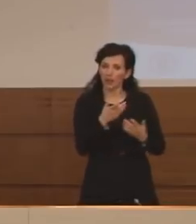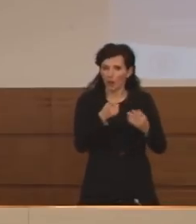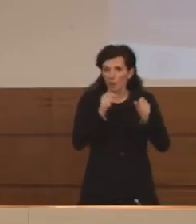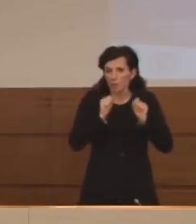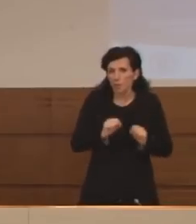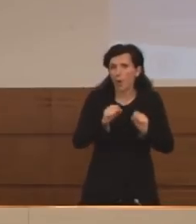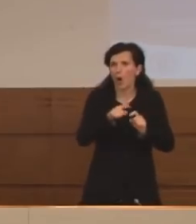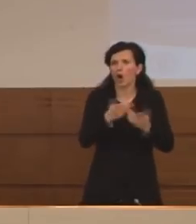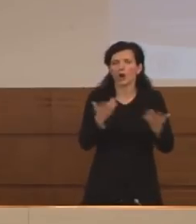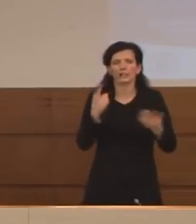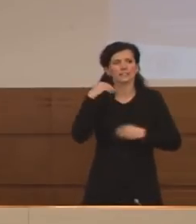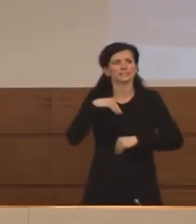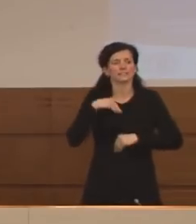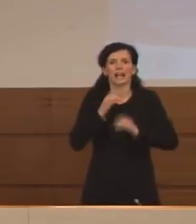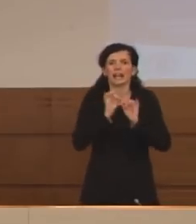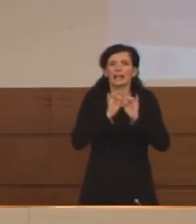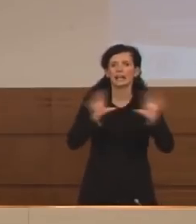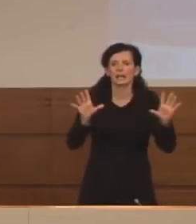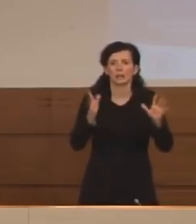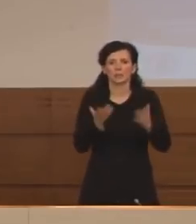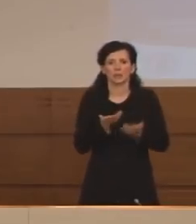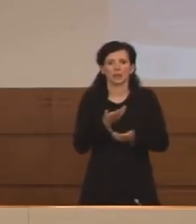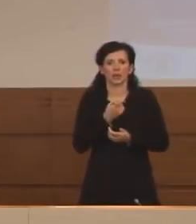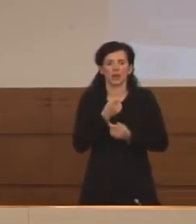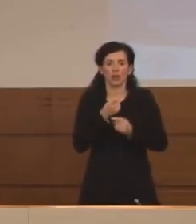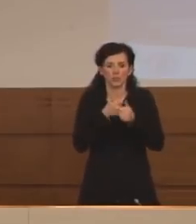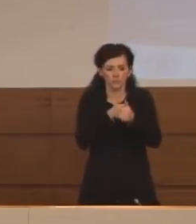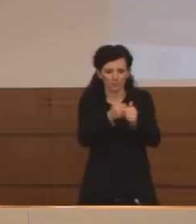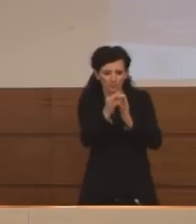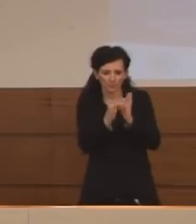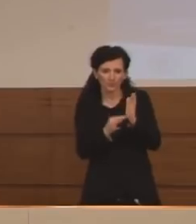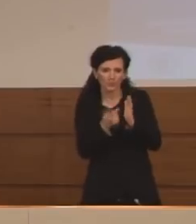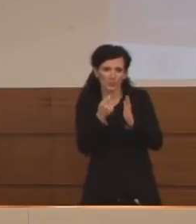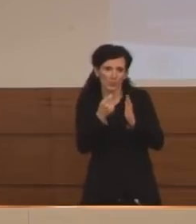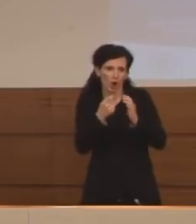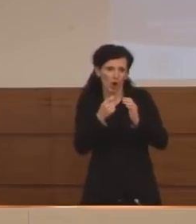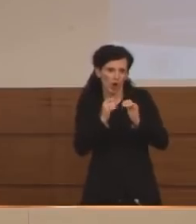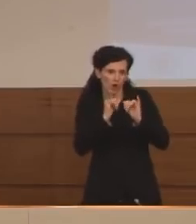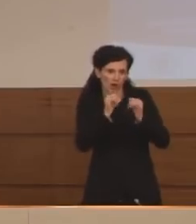in qualche modo di allentamento delle misure? Cioè lei vuol dare il patentino di immuinità?